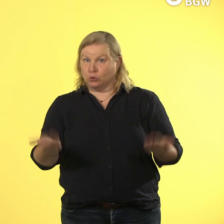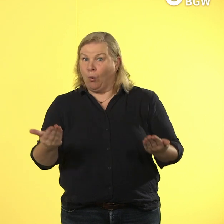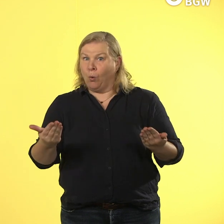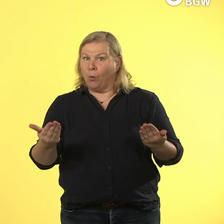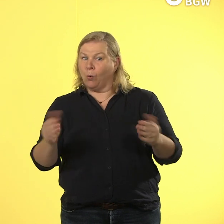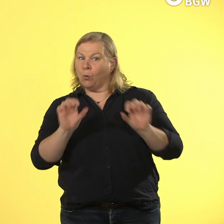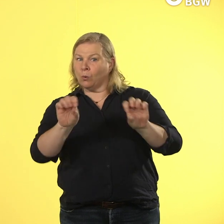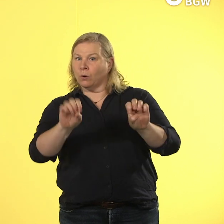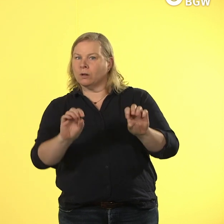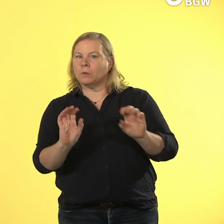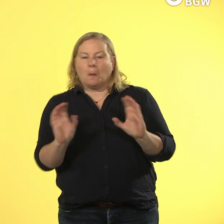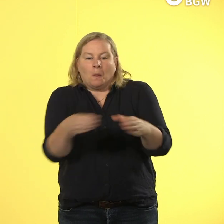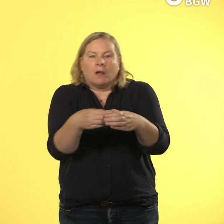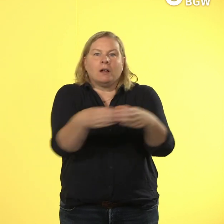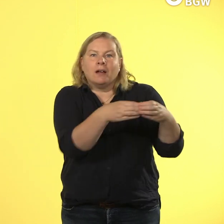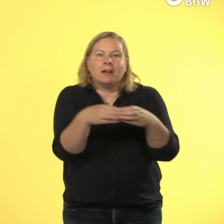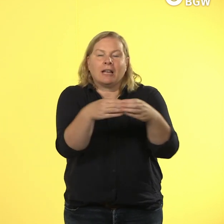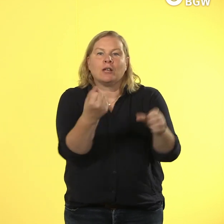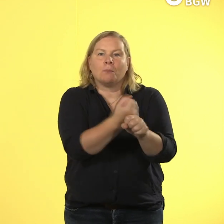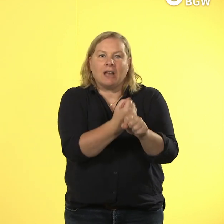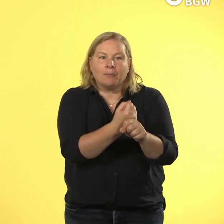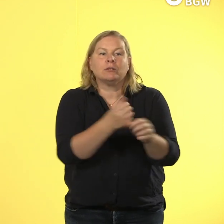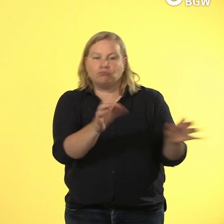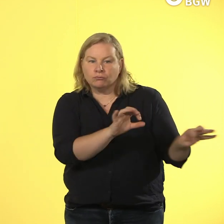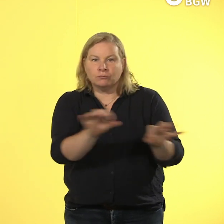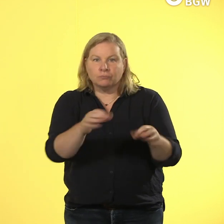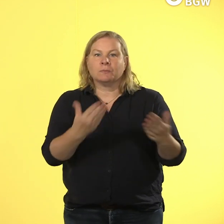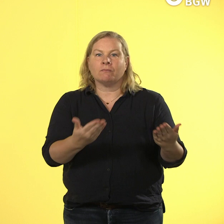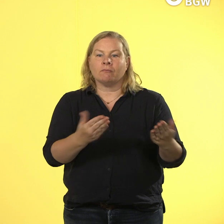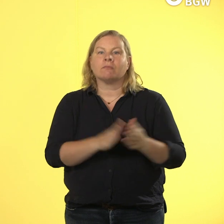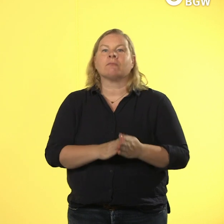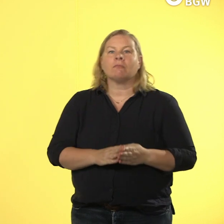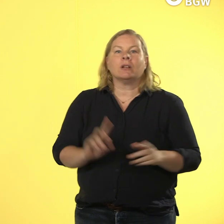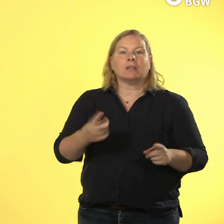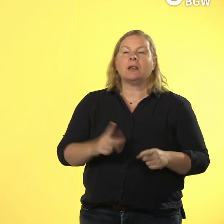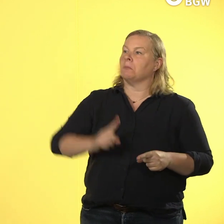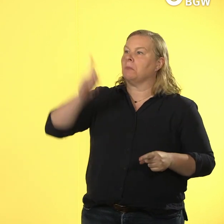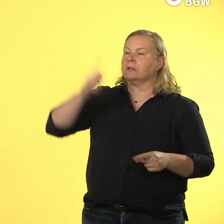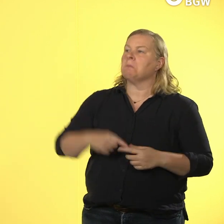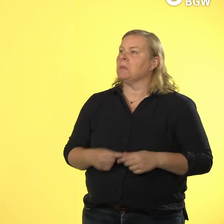"Wenn XY mit 120 Kilo auf mir liegt und raufschlägt, dann nützt das nicht." Dann gucken alle: Wo hilft das? Und das ist ein großer Unterschied.